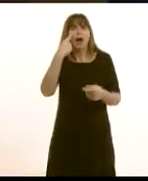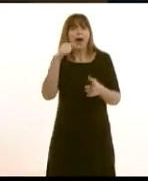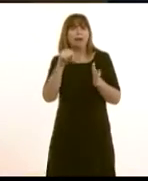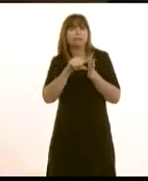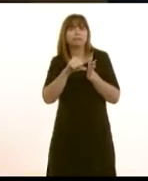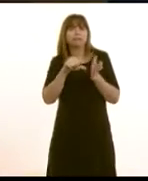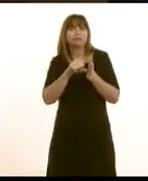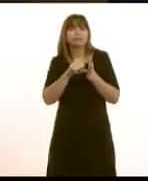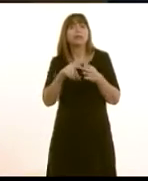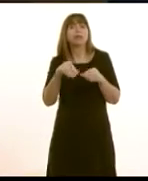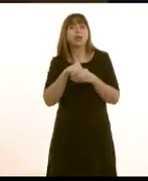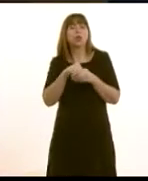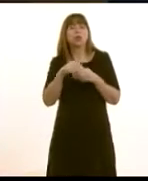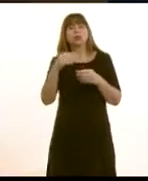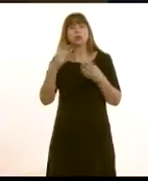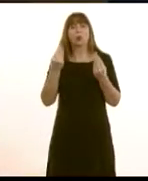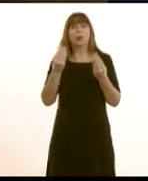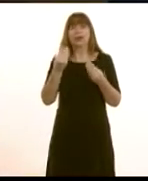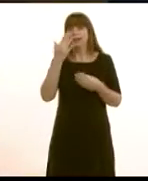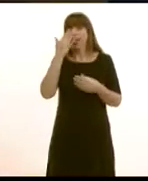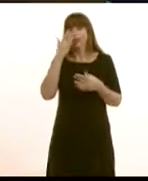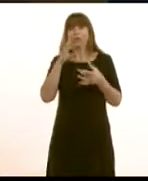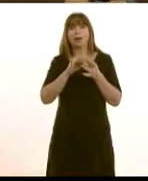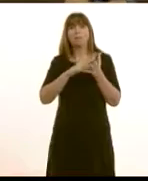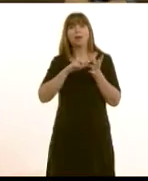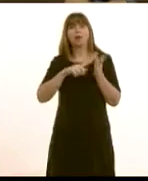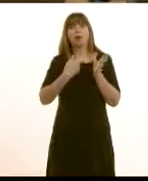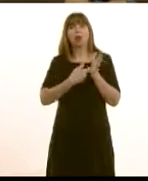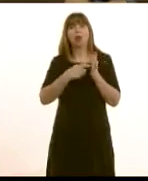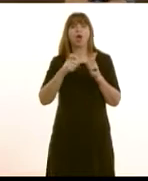gyflyrau llygaid, gan gynnwys dirywiad macwlaidd gwlyb sy'n gysylltiedig ag oedran? OAQ(4)2681(FM)